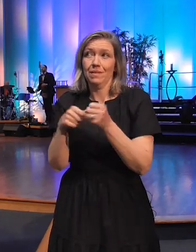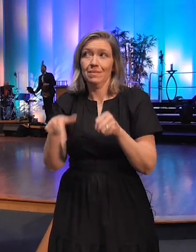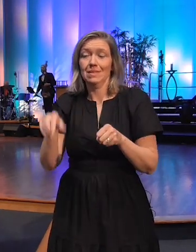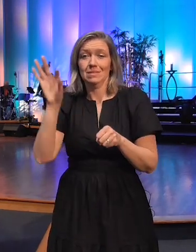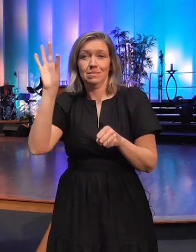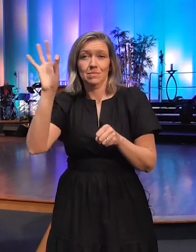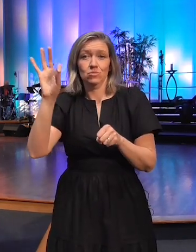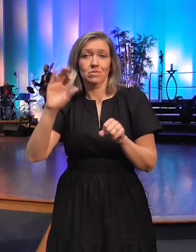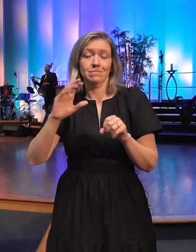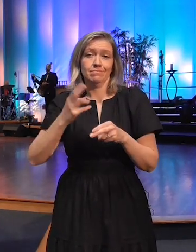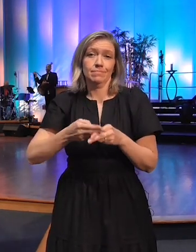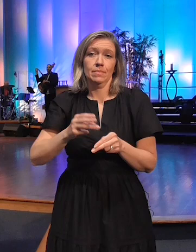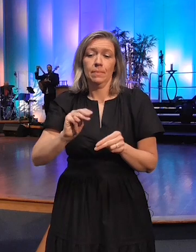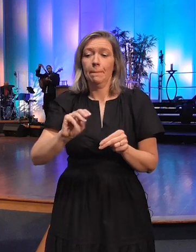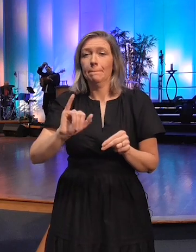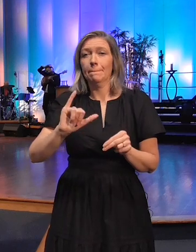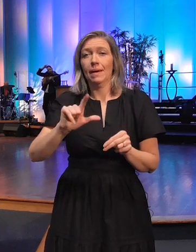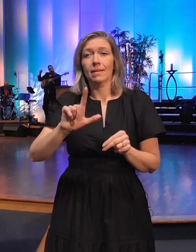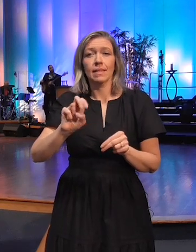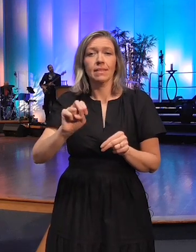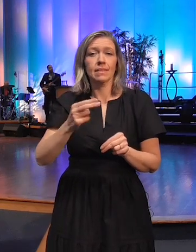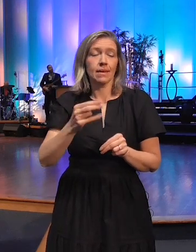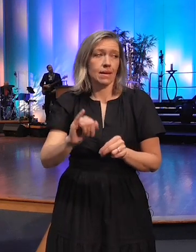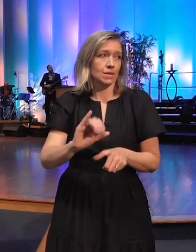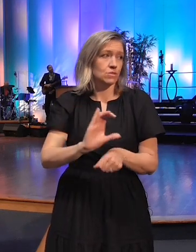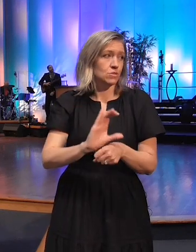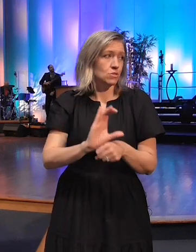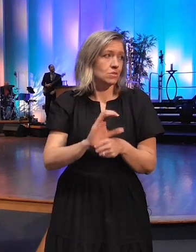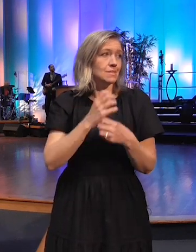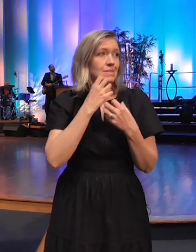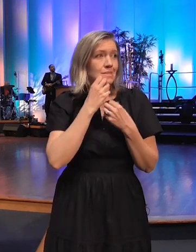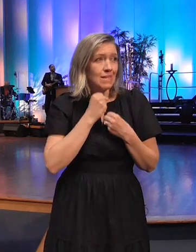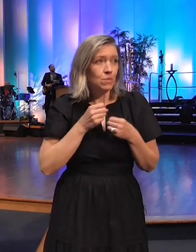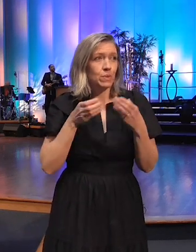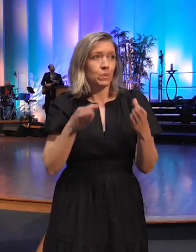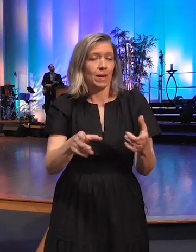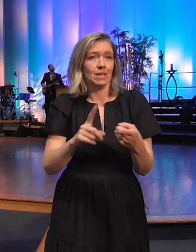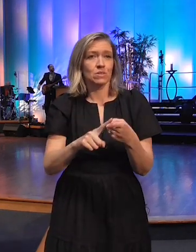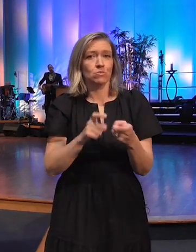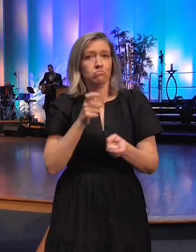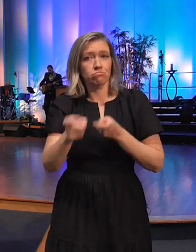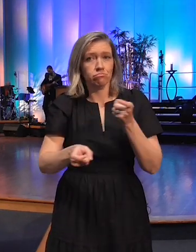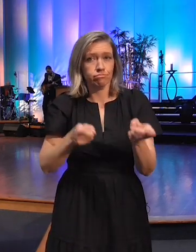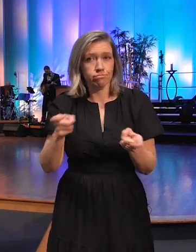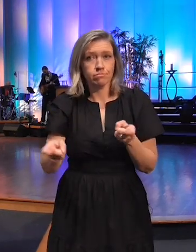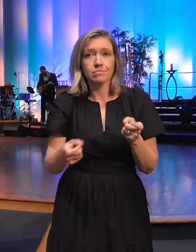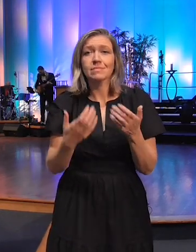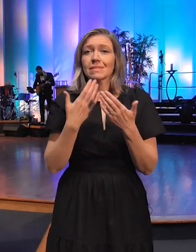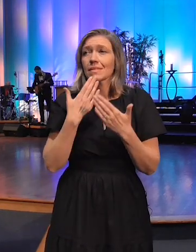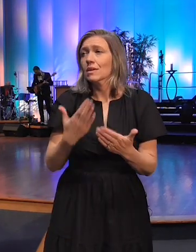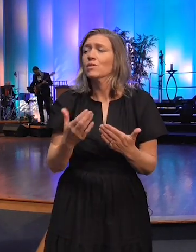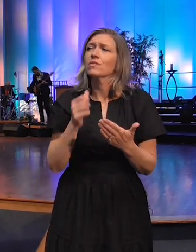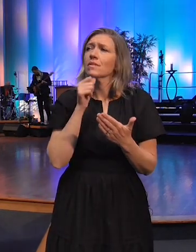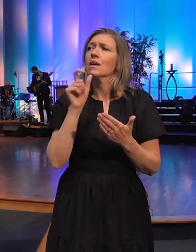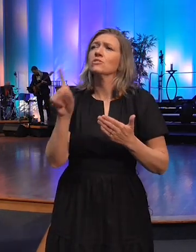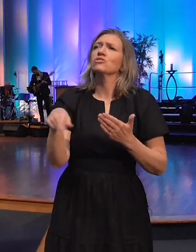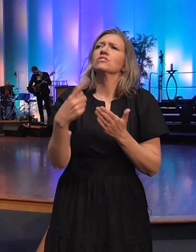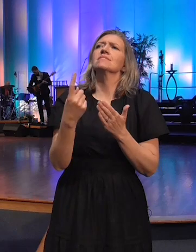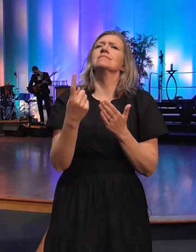una manera tan sagrada de impartir tu bien, gracias por no solo dar de alguna manera o dar un poco,